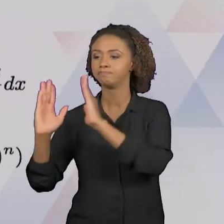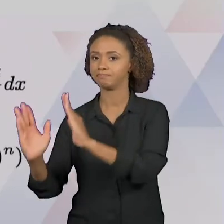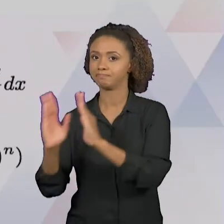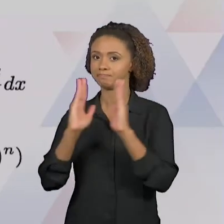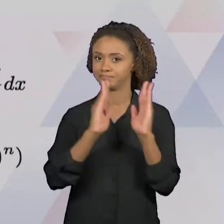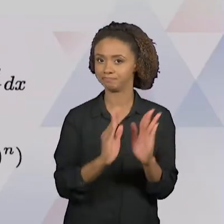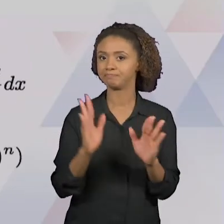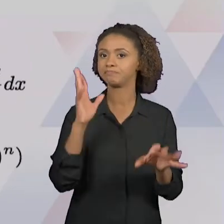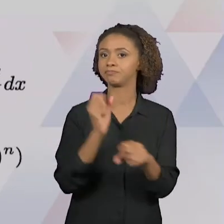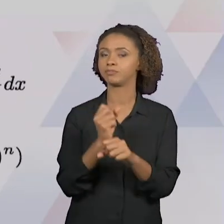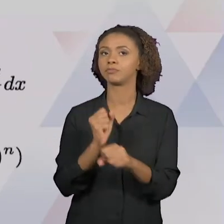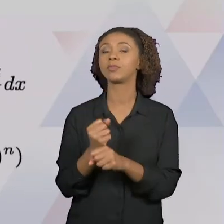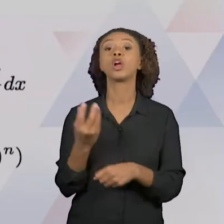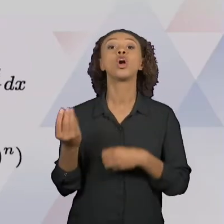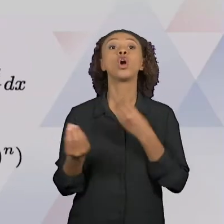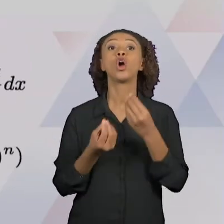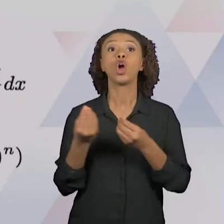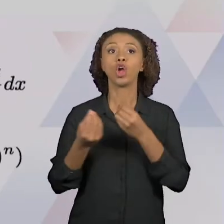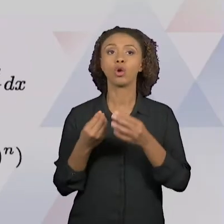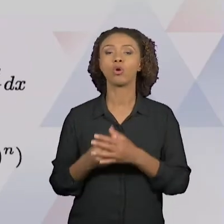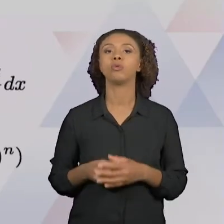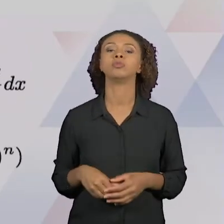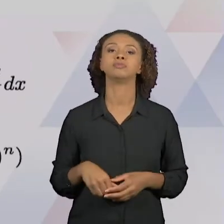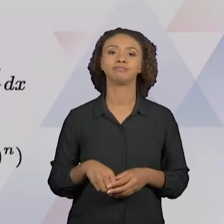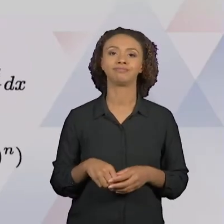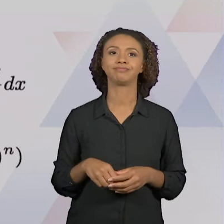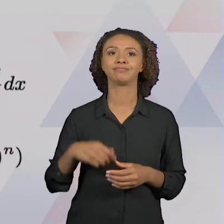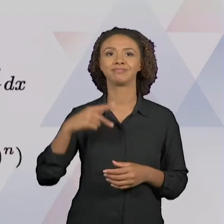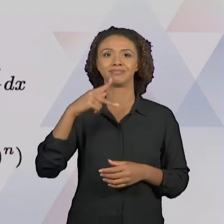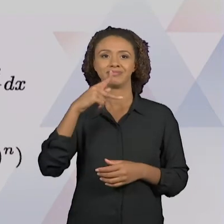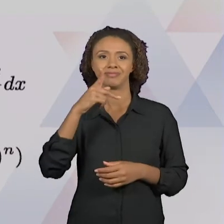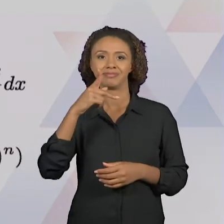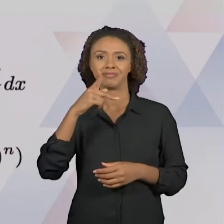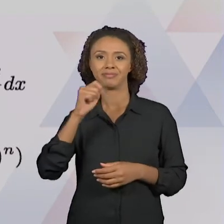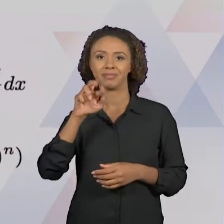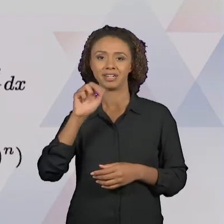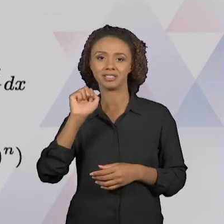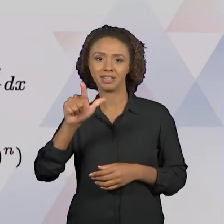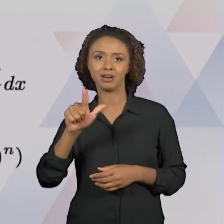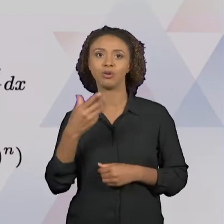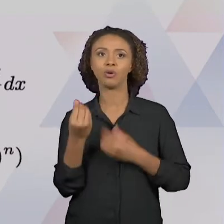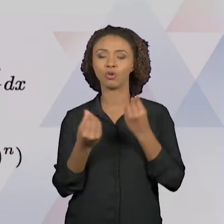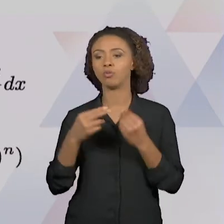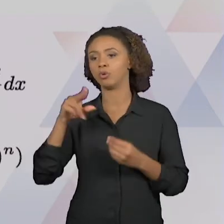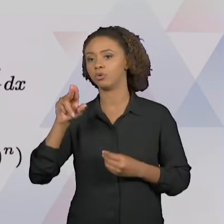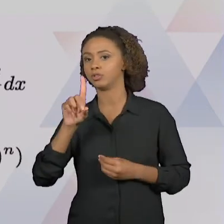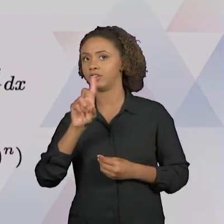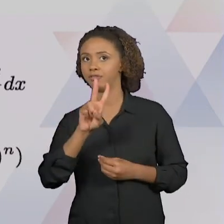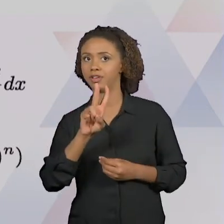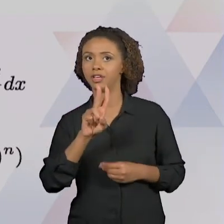INTEGRAL POR PARTES? "UDV" É IGUAL "UV" MENOS INTEGRAL DE "VDU". NESSE CASO, ENTÃO A GENTE TEM